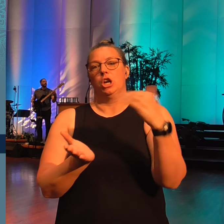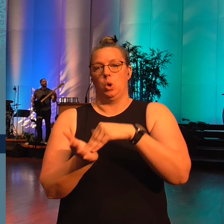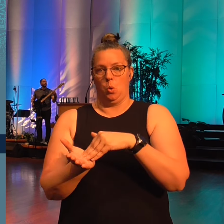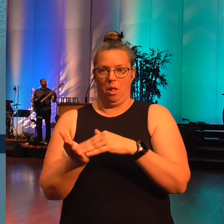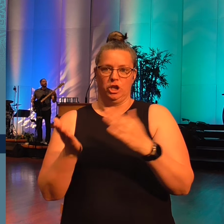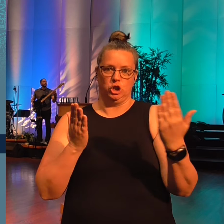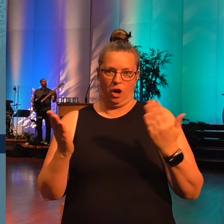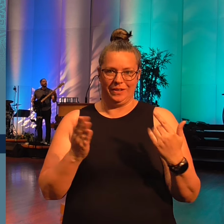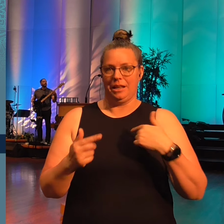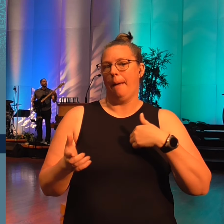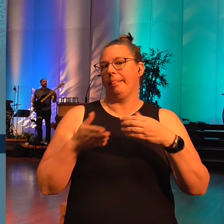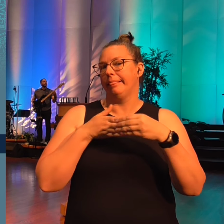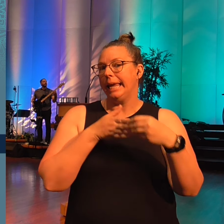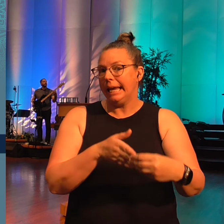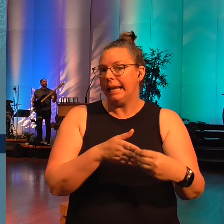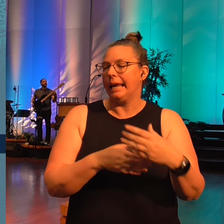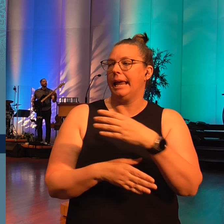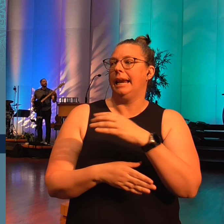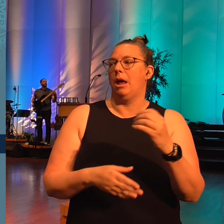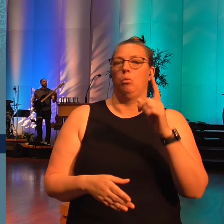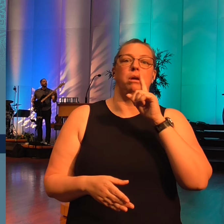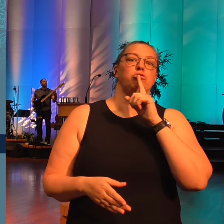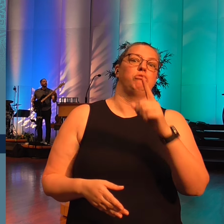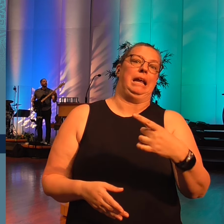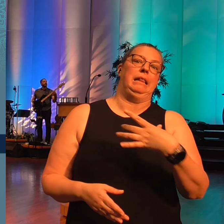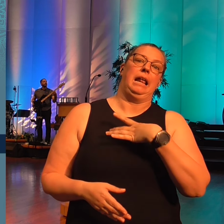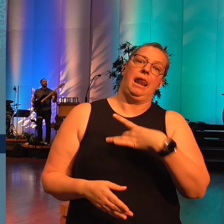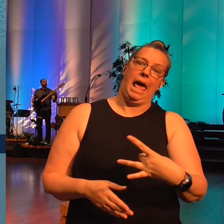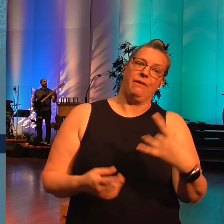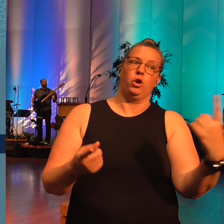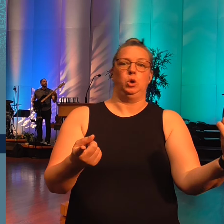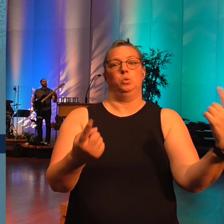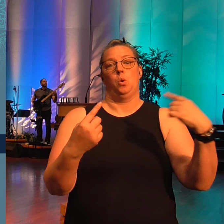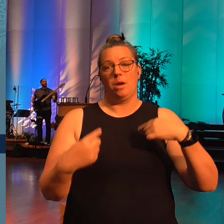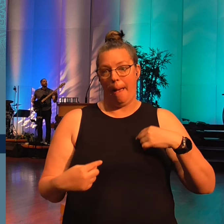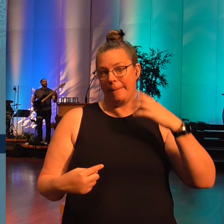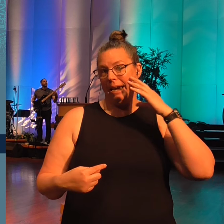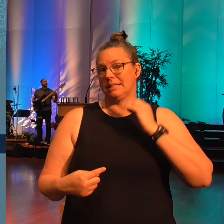Dirigiré ese servicio. Y realmente nos gustaría Me gustaría que vinieras y experimentaras